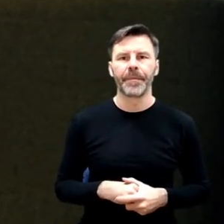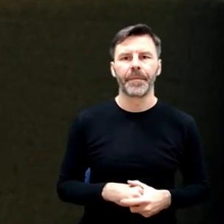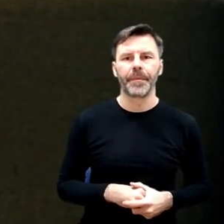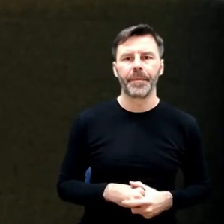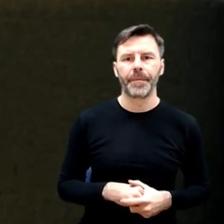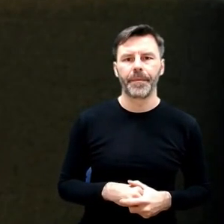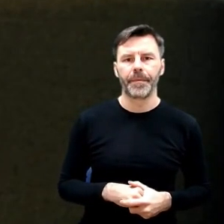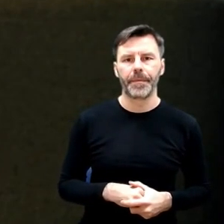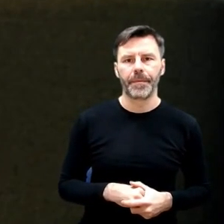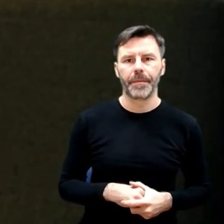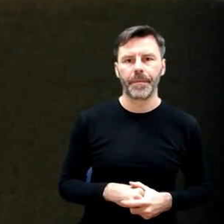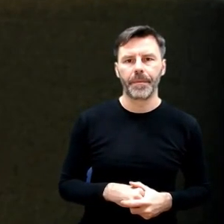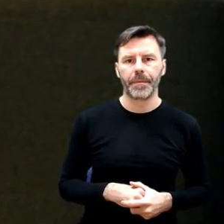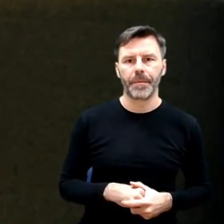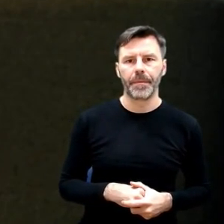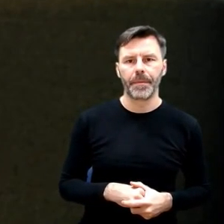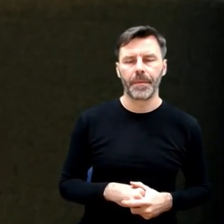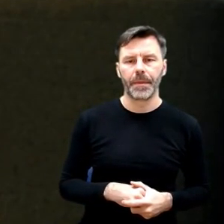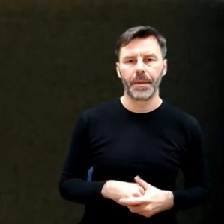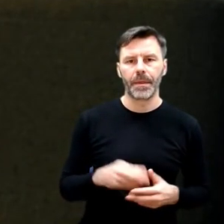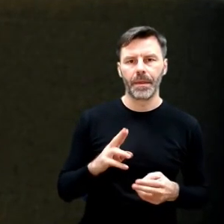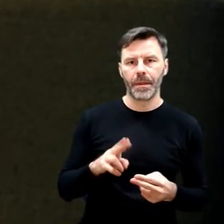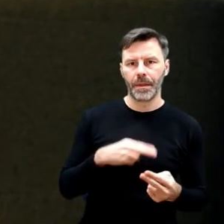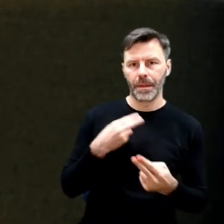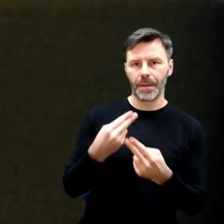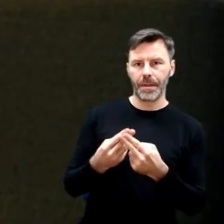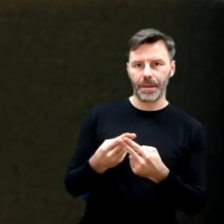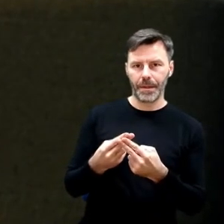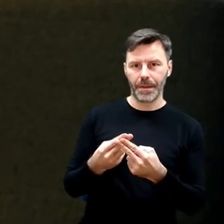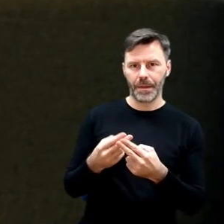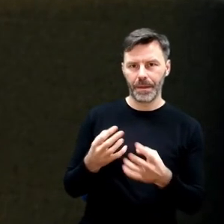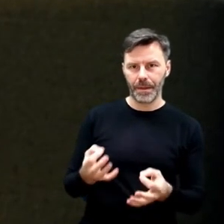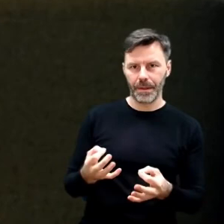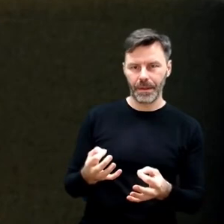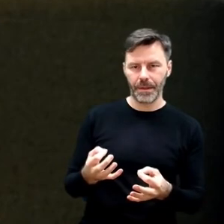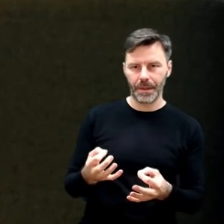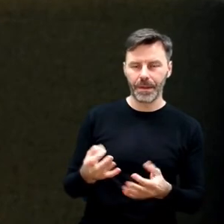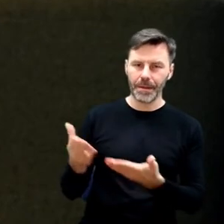To może ja się najpierw odniosę, a potem mi zadasz pytanie. Odnieś się, proszę, w takim razie.